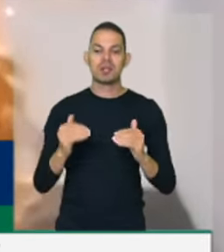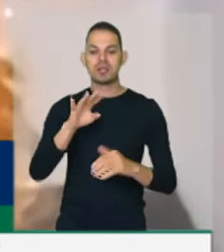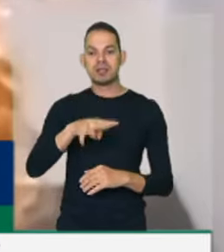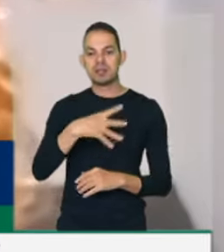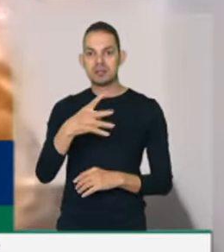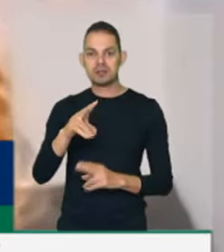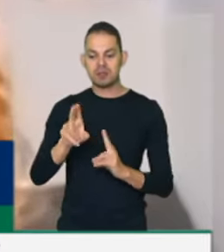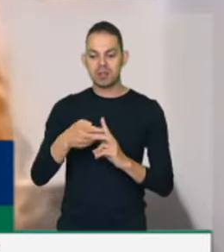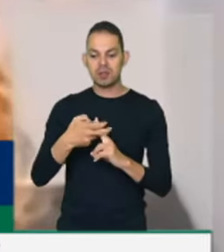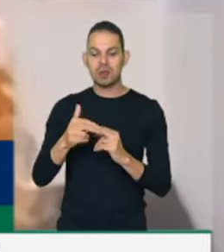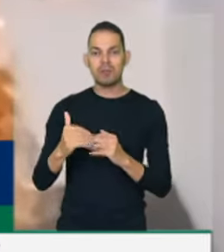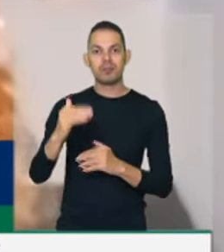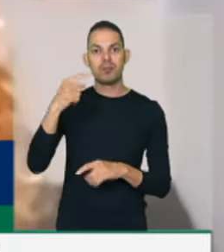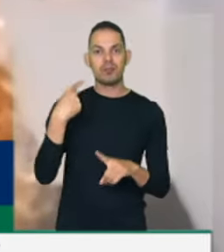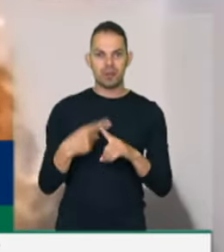AUMENTEMOS O LEITO COM